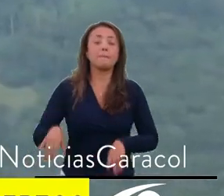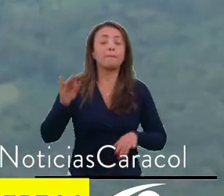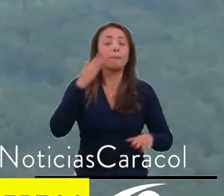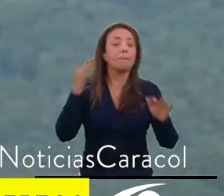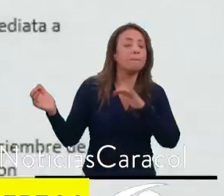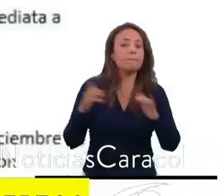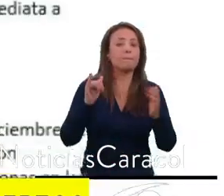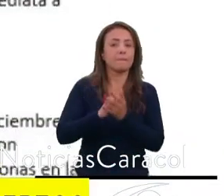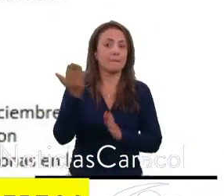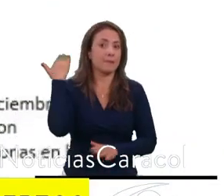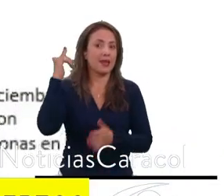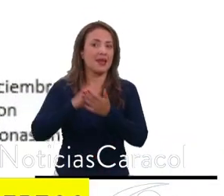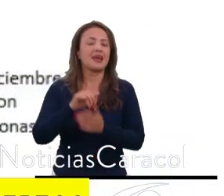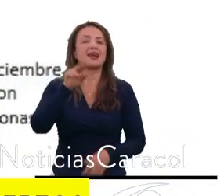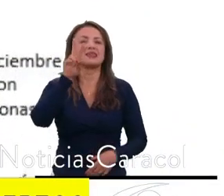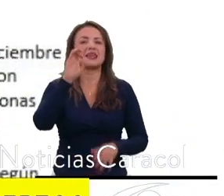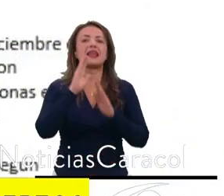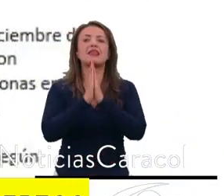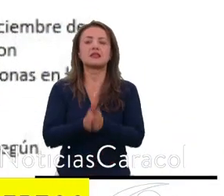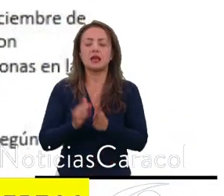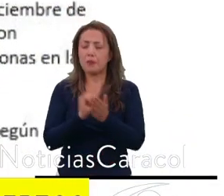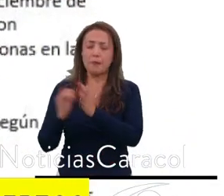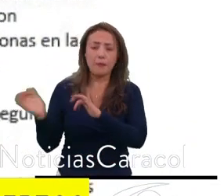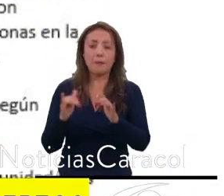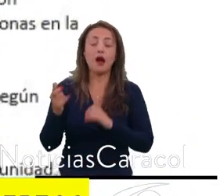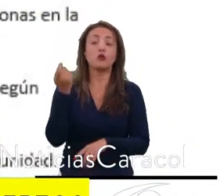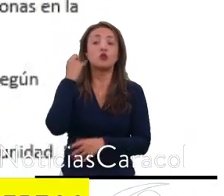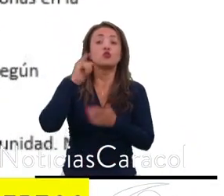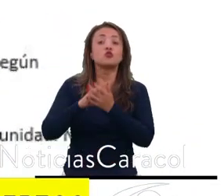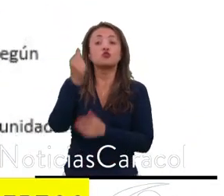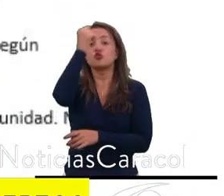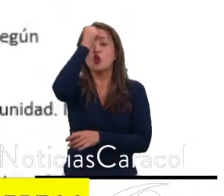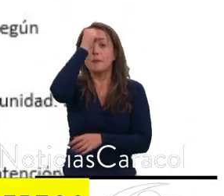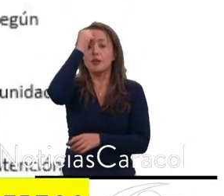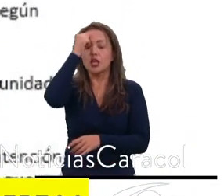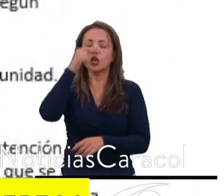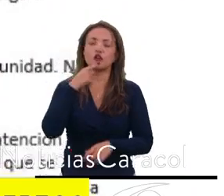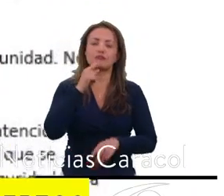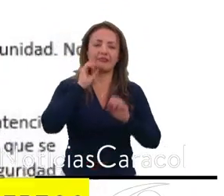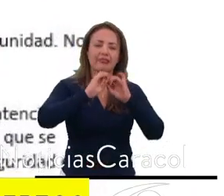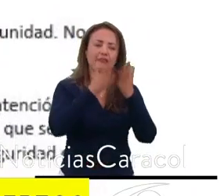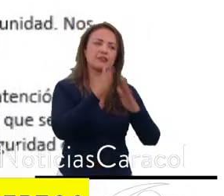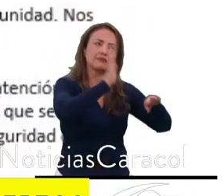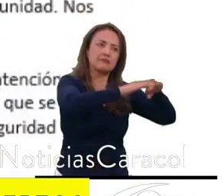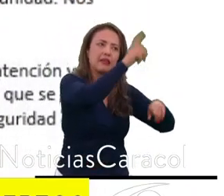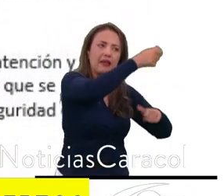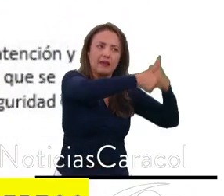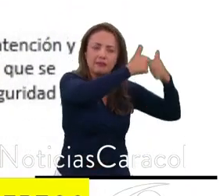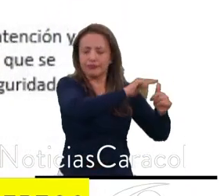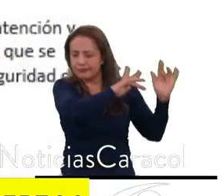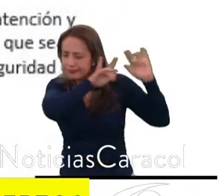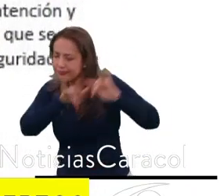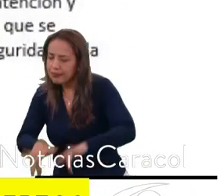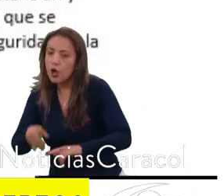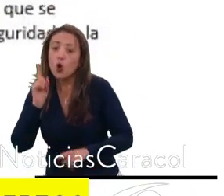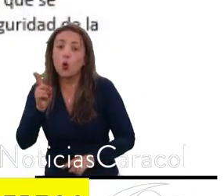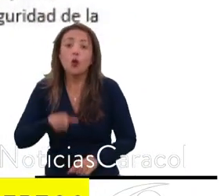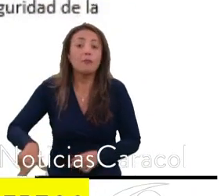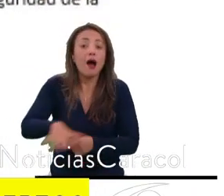sólo uno de ellos portaba prendas militares. ))) los, que se habrían dado el